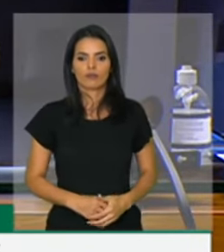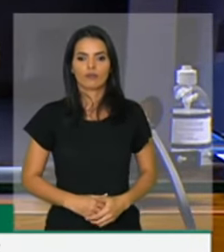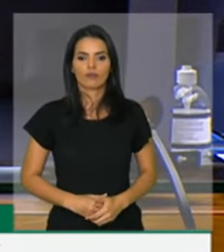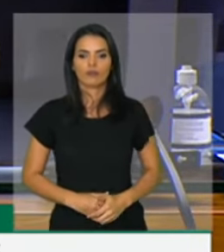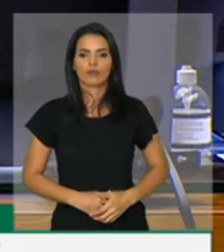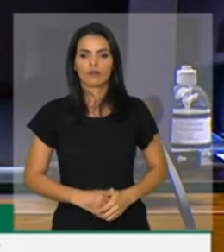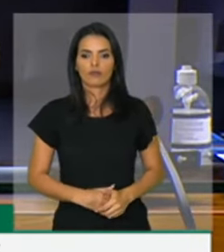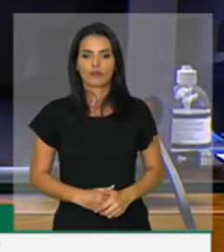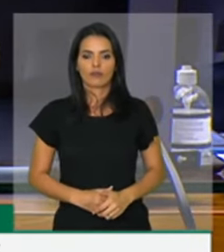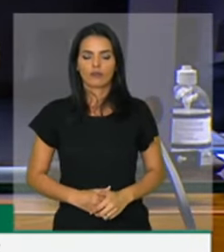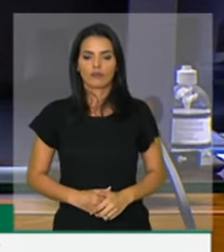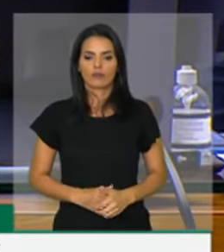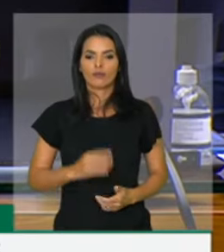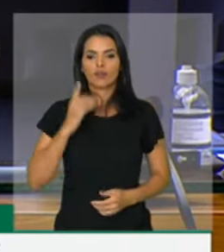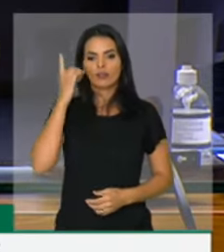PROFESSOR-- PROFESSOR--